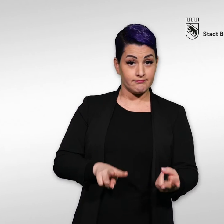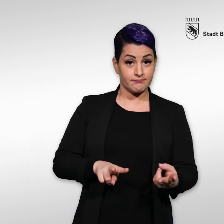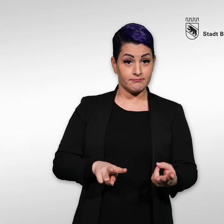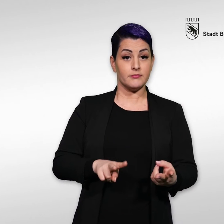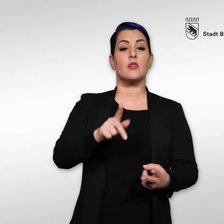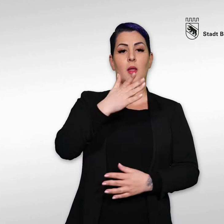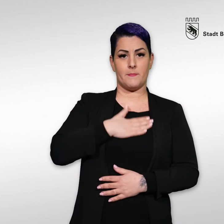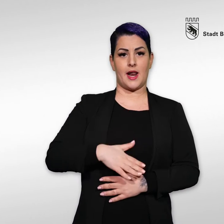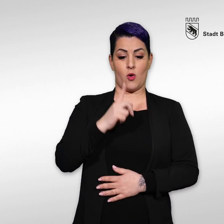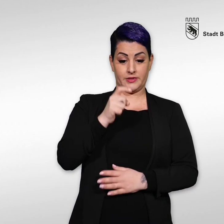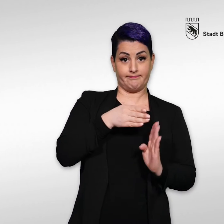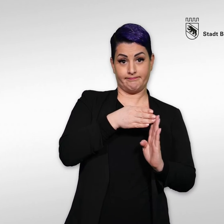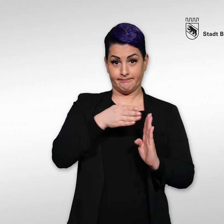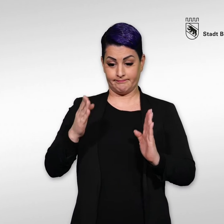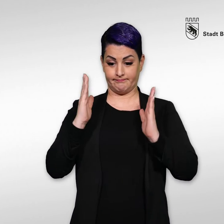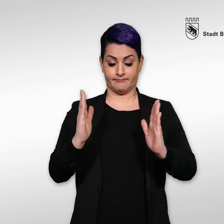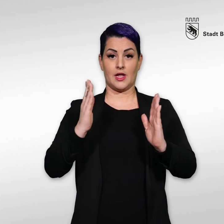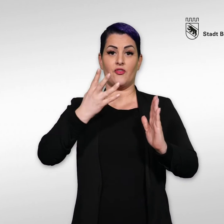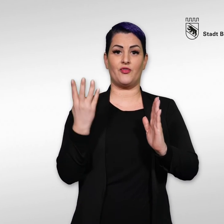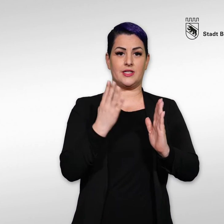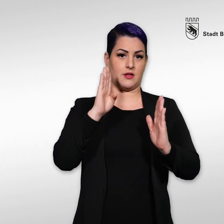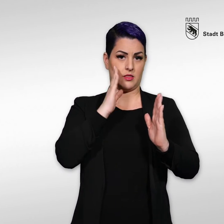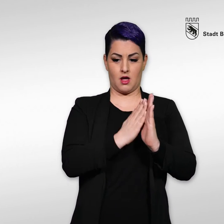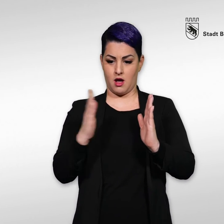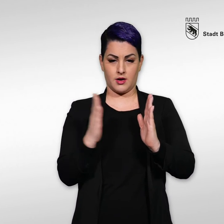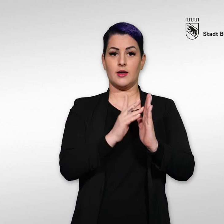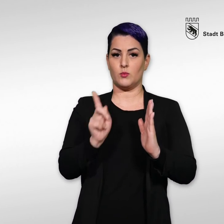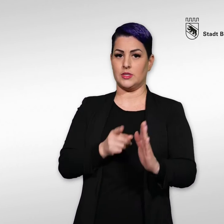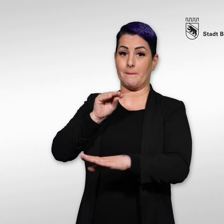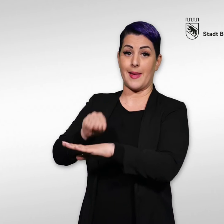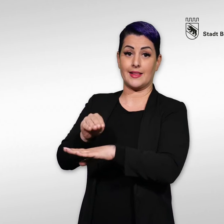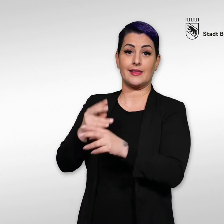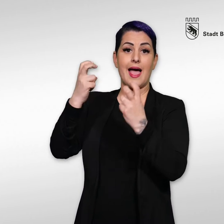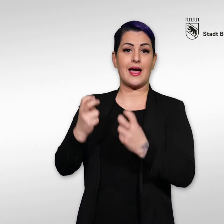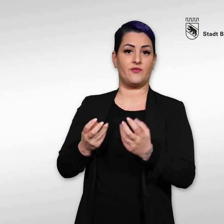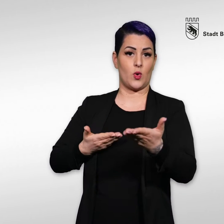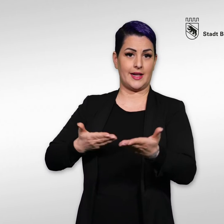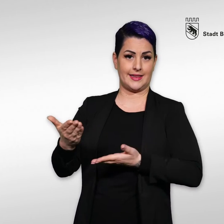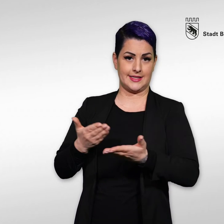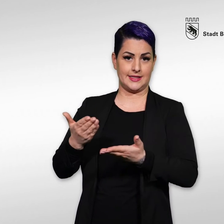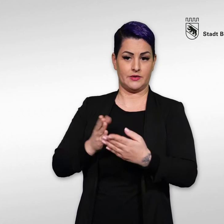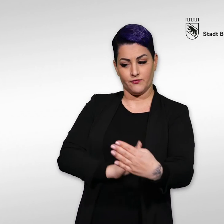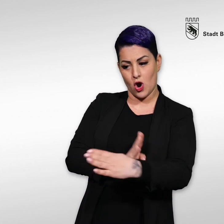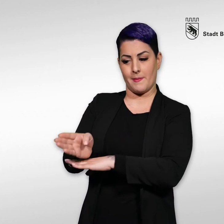Dann müssen Sie sich innert 14 Tagen bei den Einwohnerdiensten anmelden.